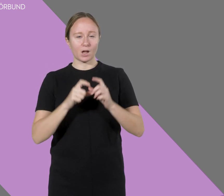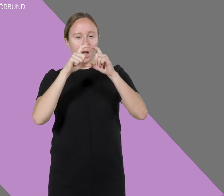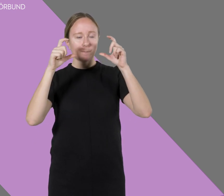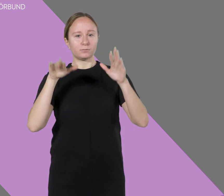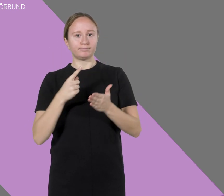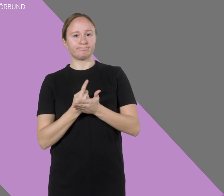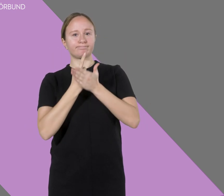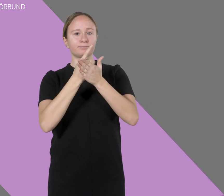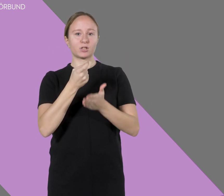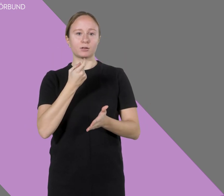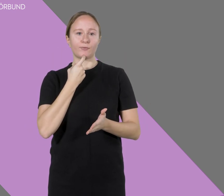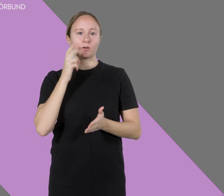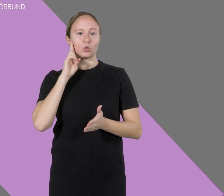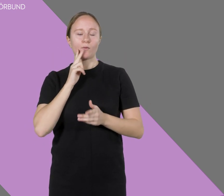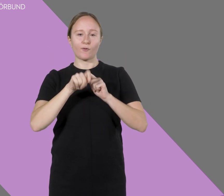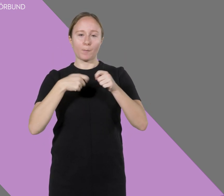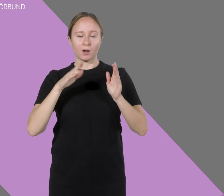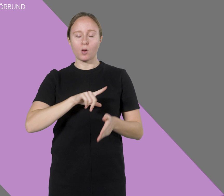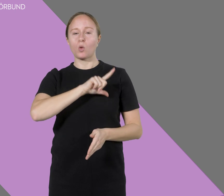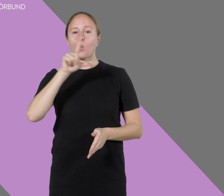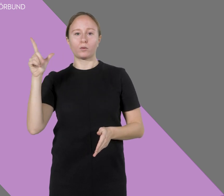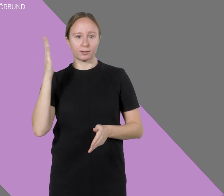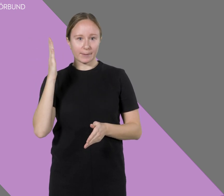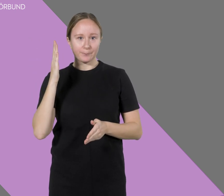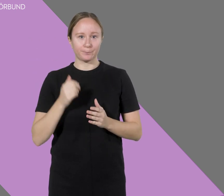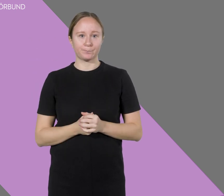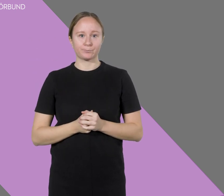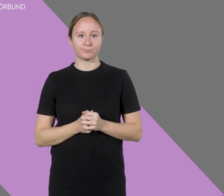Ämnet har varit aktuellt i Finlands Dövas Förbunds arbete redan under lång tid.